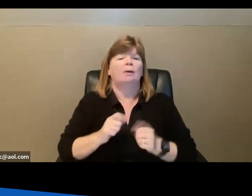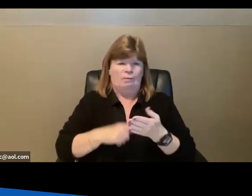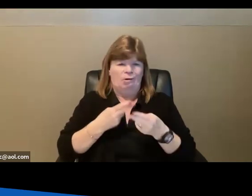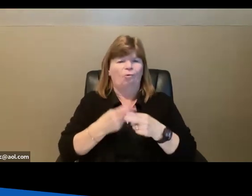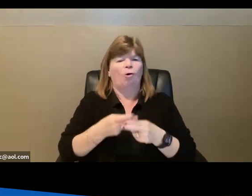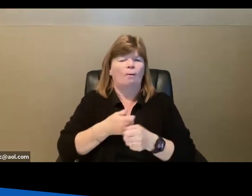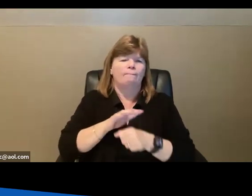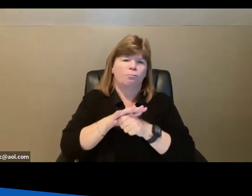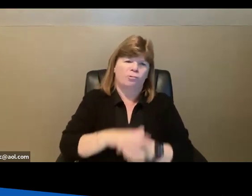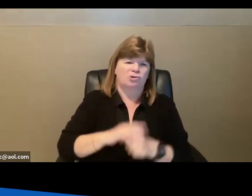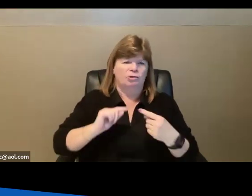o las personas que pasan mucho tiempo sentadas.